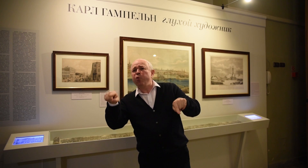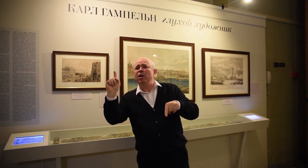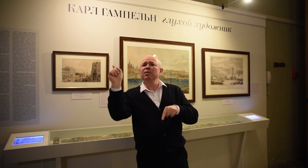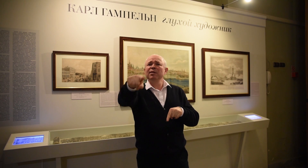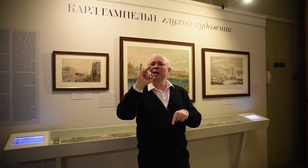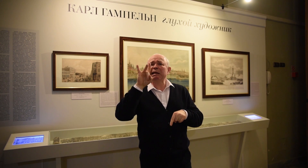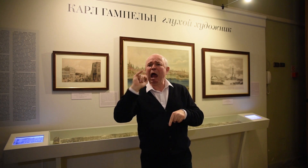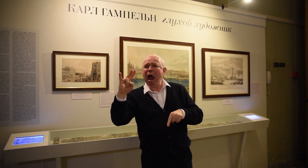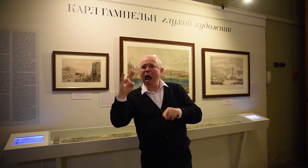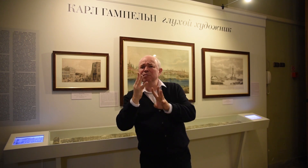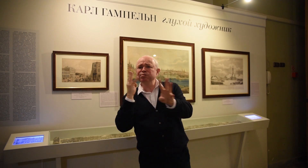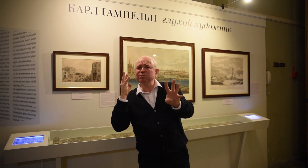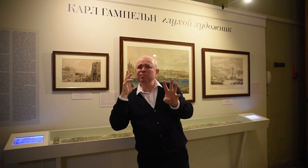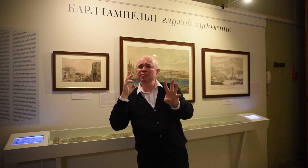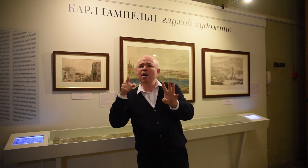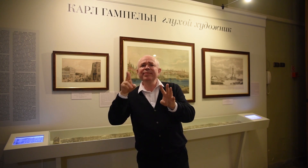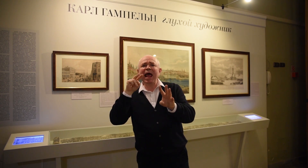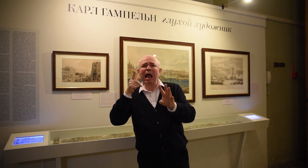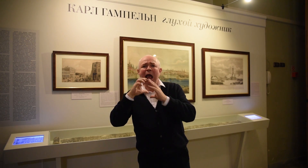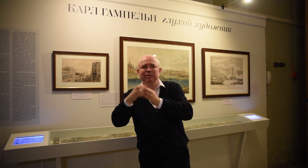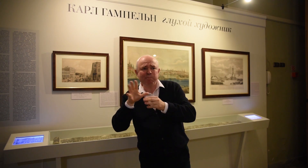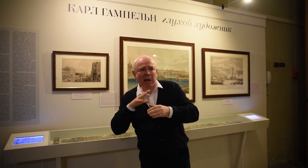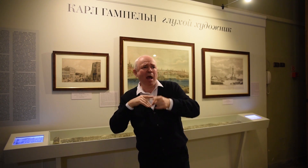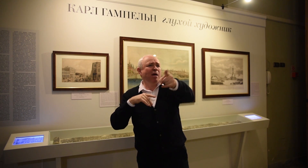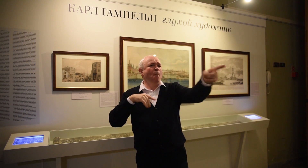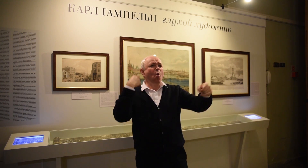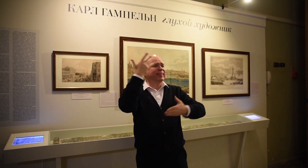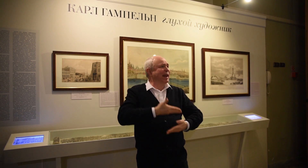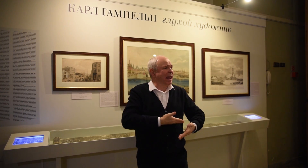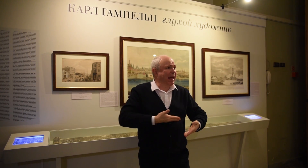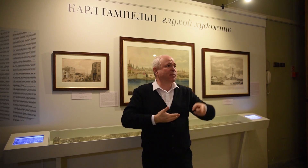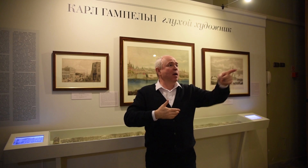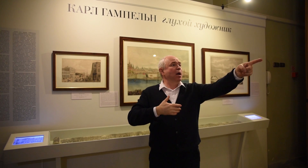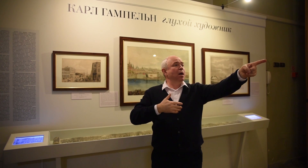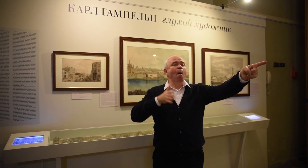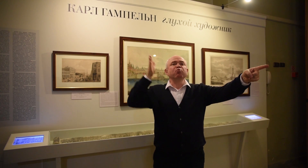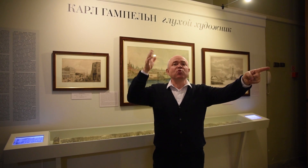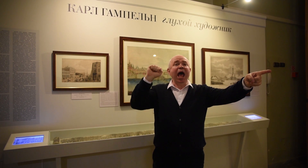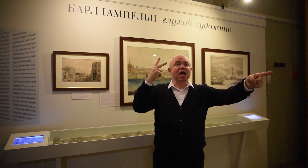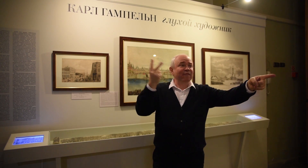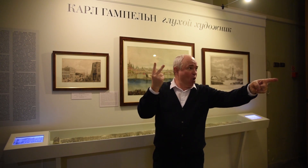На выставке мы видим портреты членов иранской делегации, портрет будущего императора Александра II.